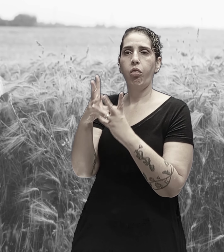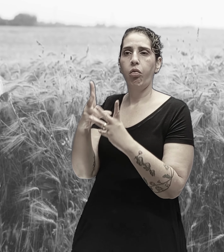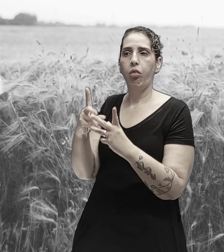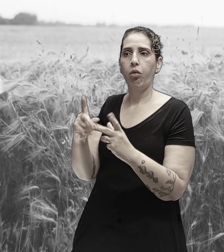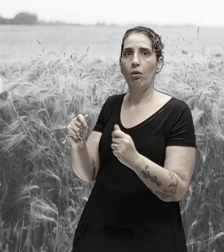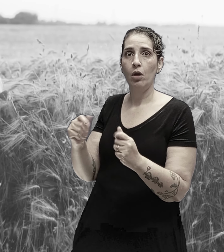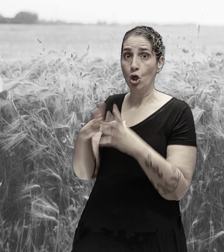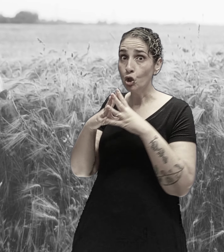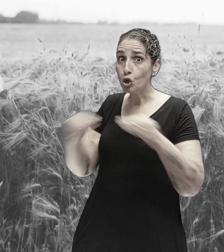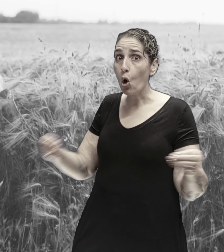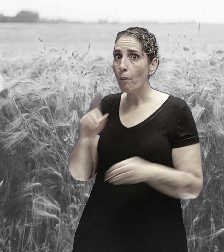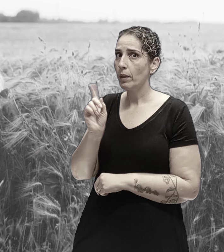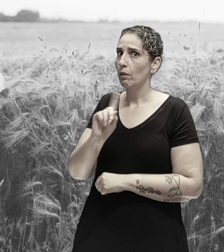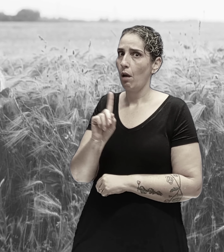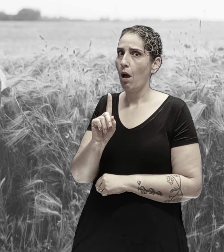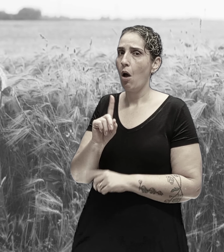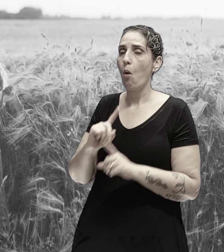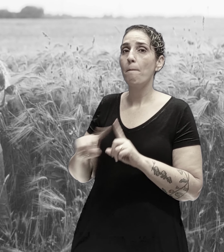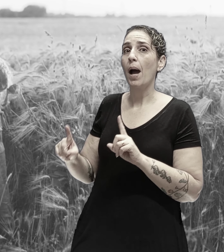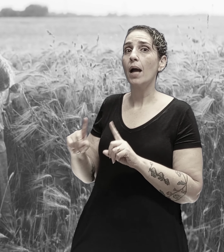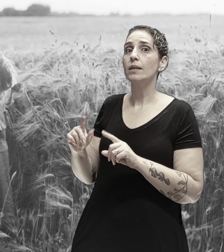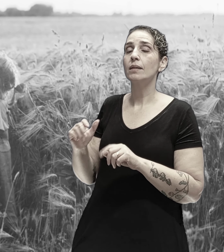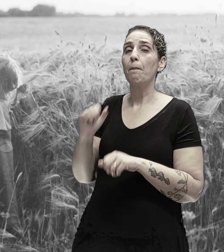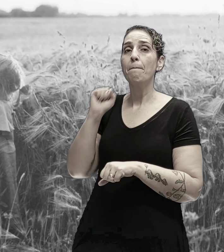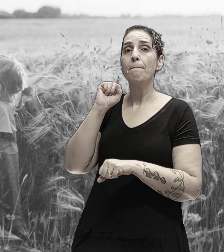Ele não desaparece, mas deixa de comandar.